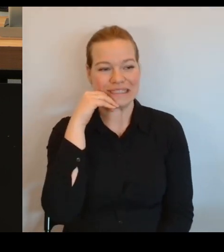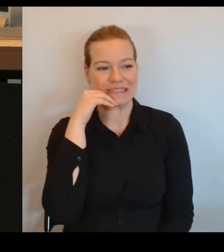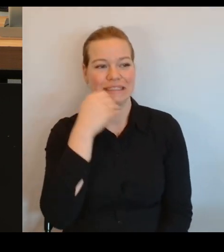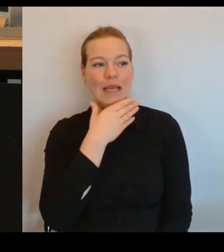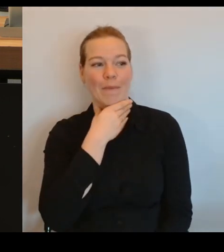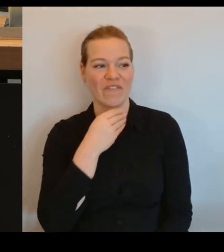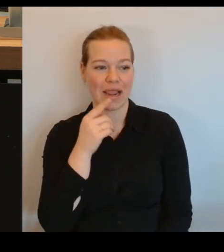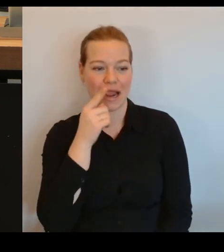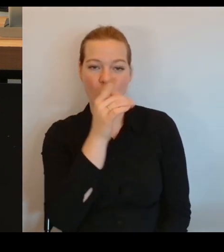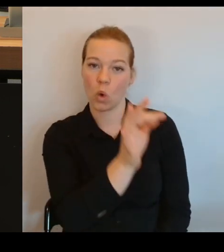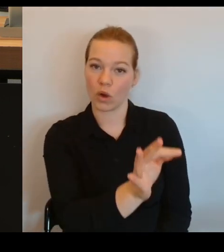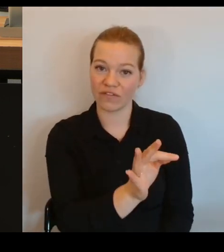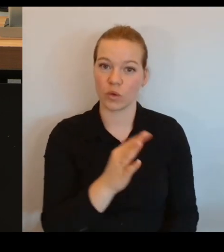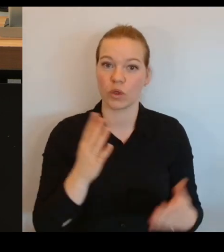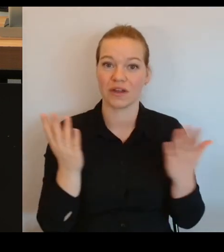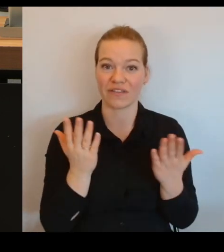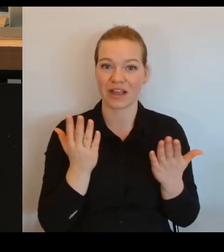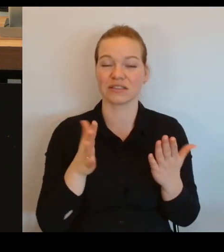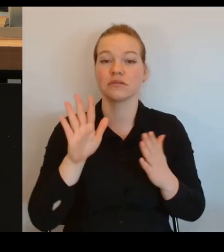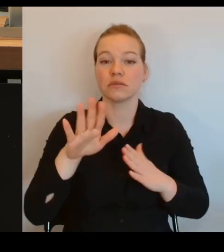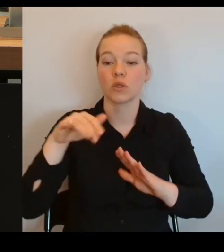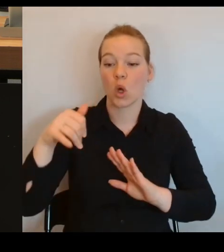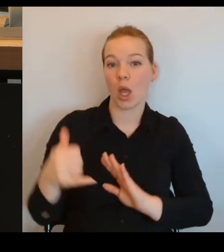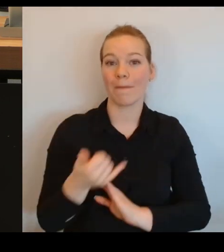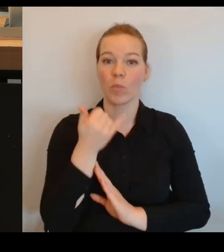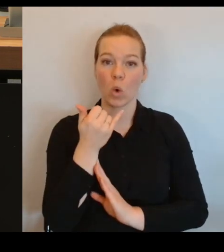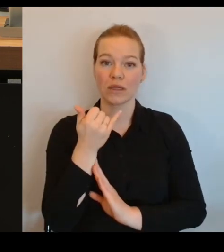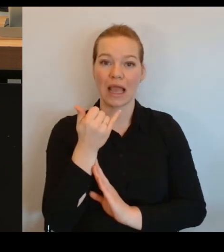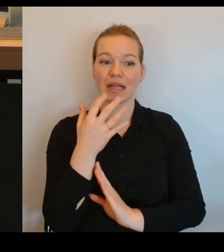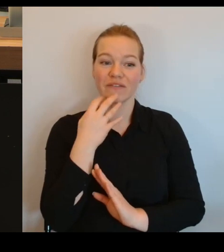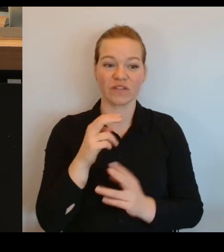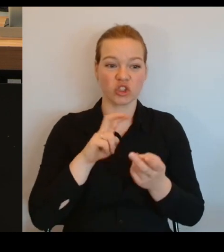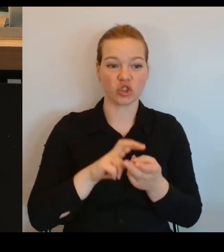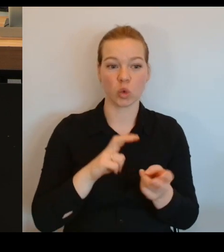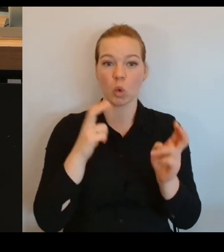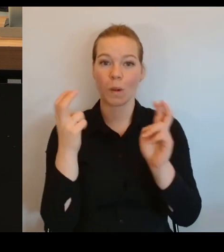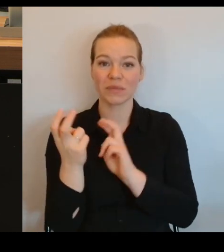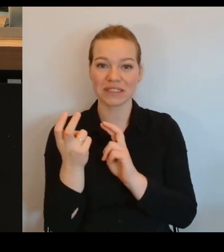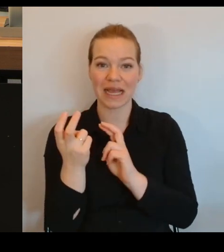Die mögen es wenige 100 Meter sein, aber am Ende vor allem auch den